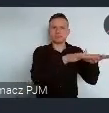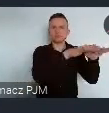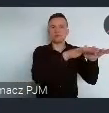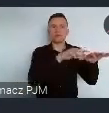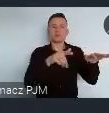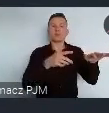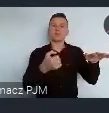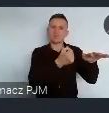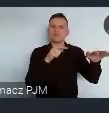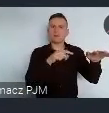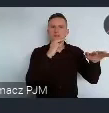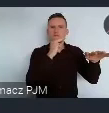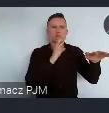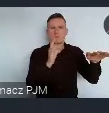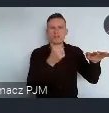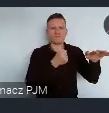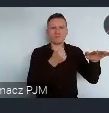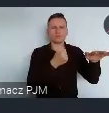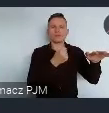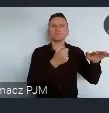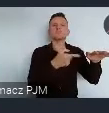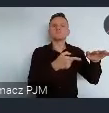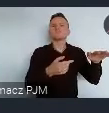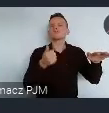co zresztą się dzieje, do podlewania zielonych obszarów miejskich.